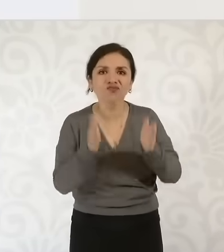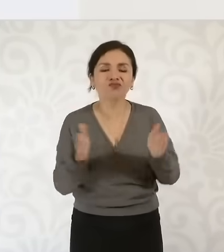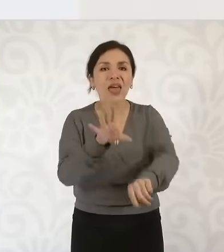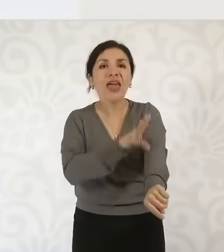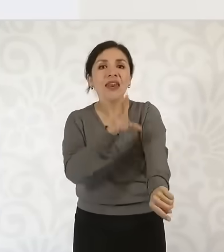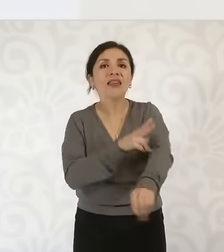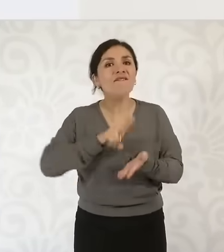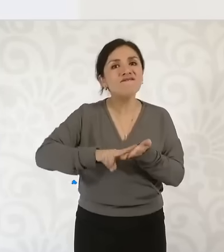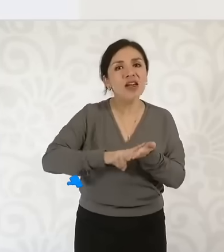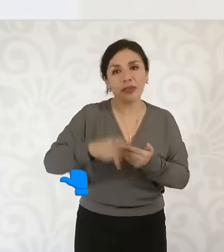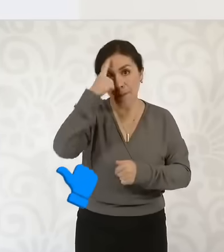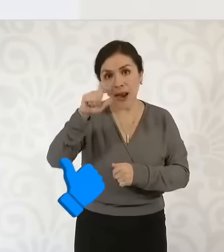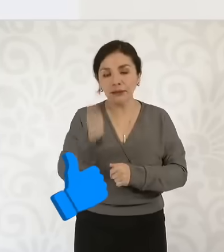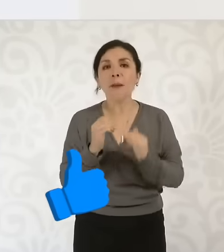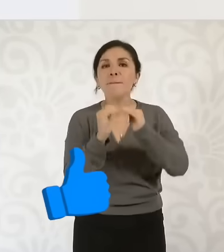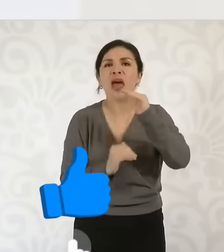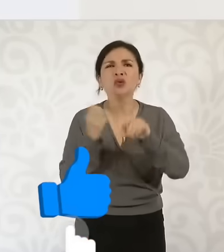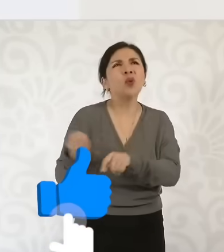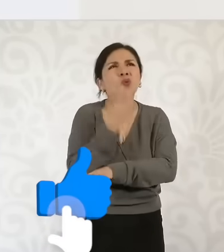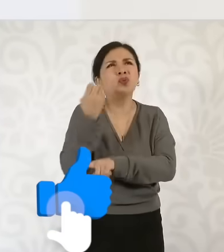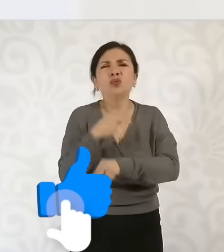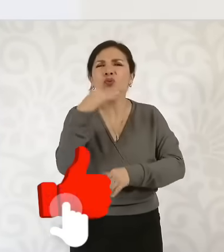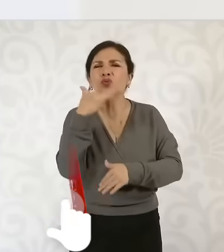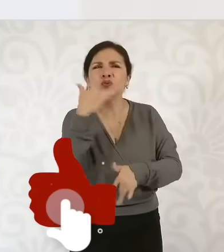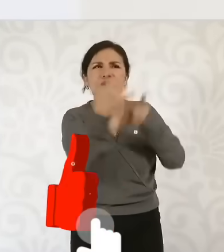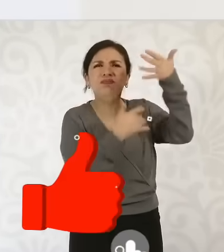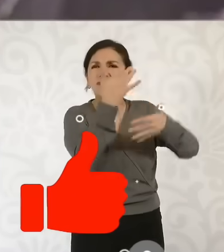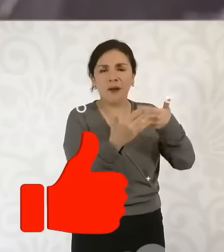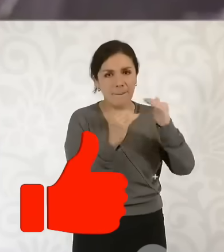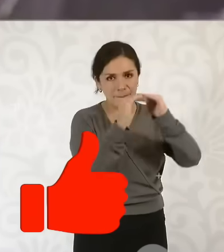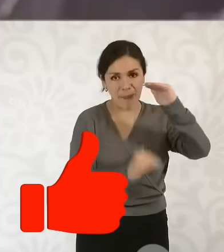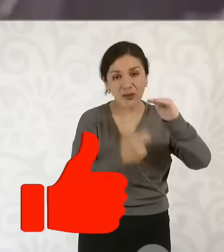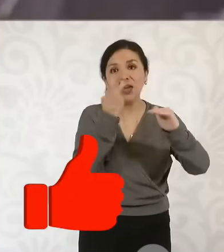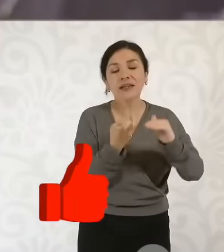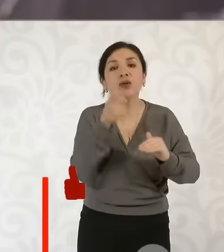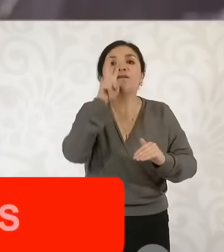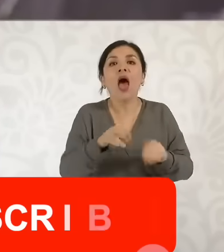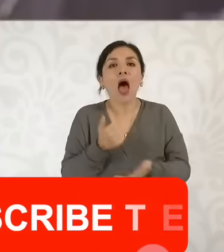verdes para reducir emisiones contaminantes y garantizar la justicia social con proyectos que